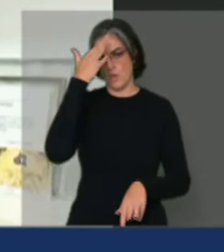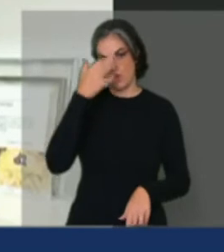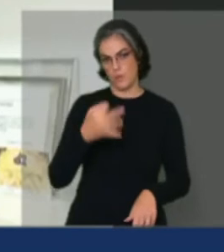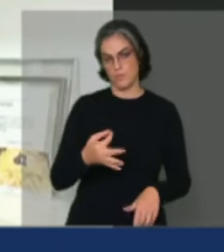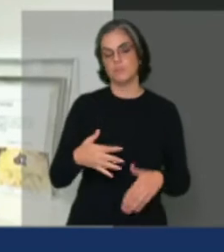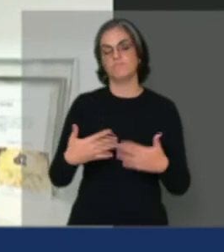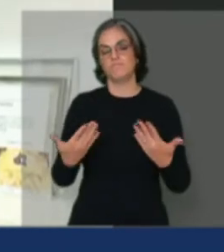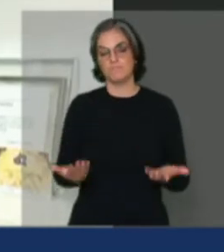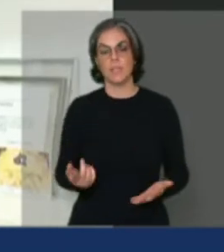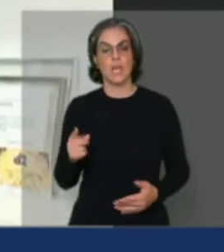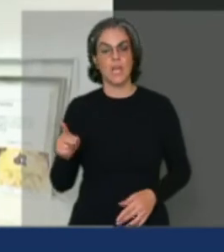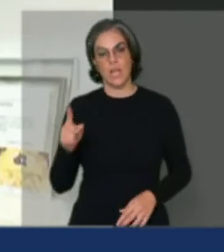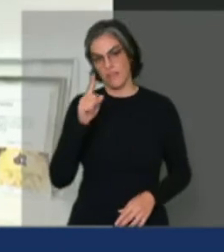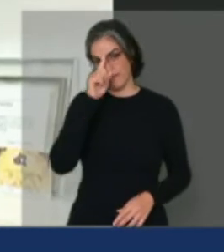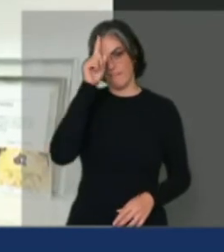QUE CRIAR UM DISCURSO, UMA NARRATIVA PARA DIZER O QUE